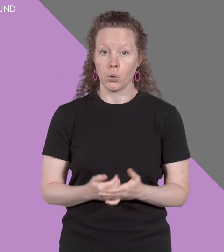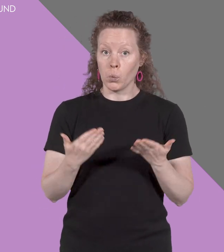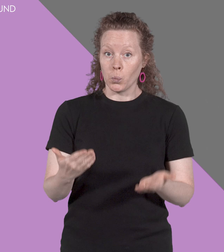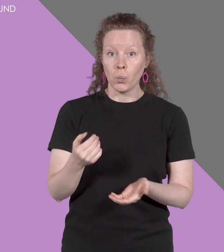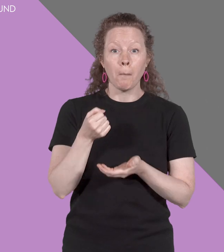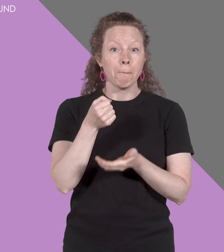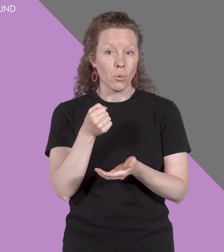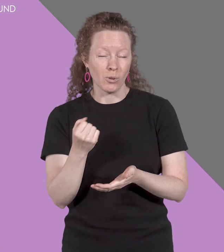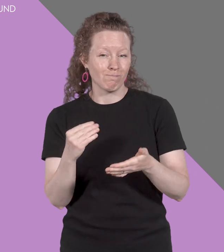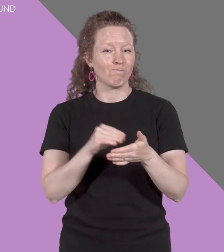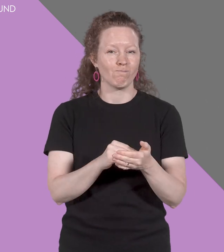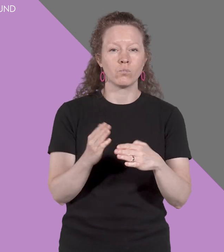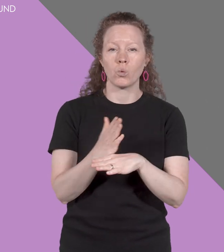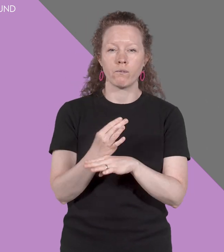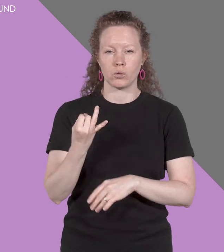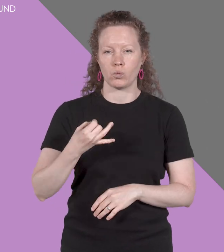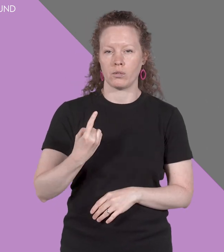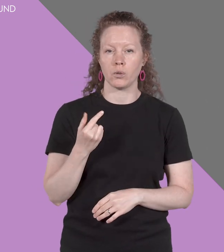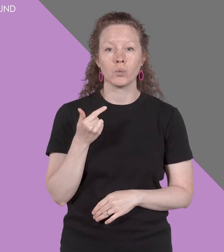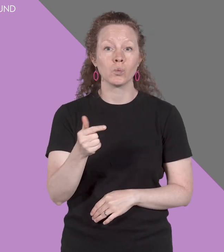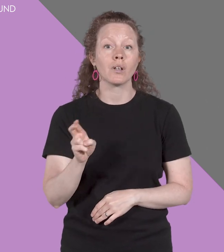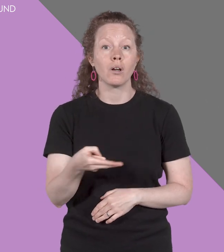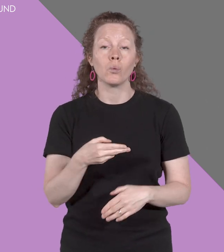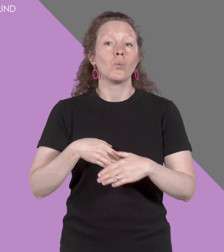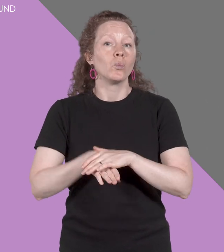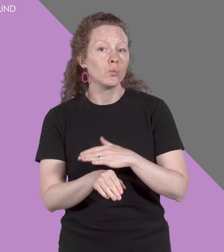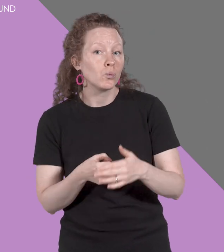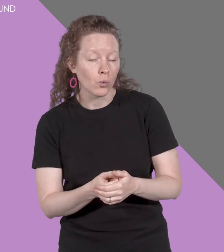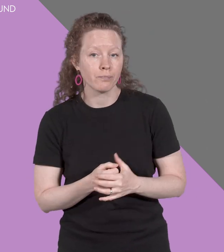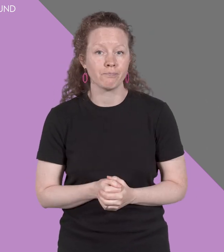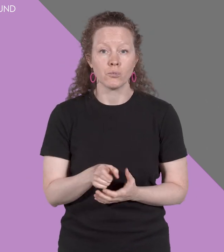Hittills är budgeten uppgjord med ett underskott på cirka 71 000 euro, -